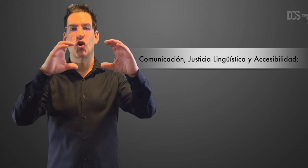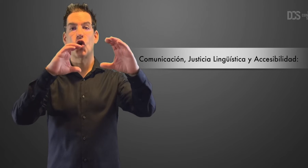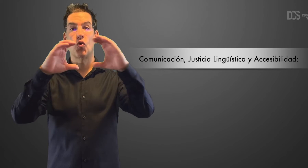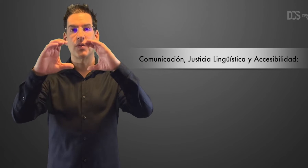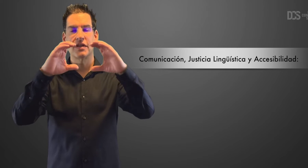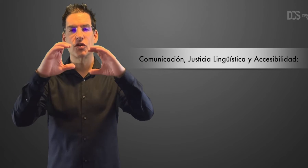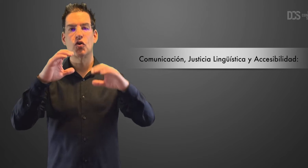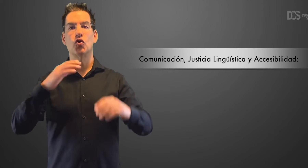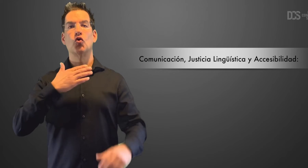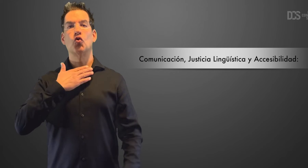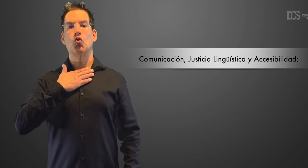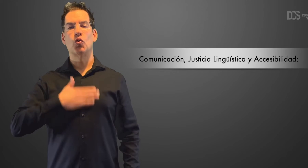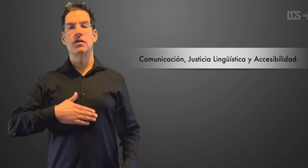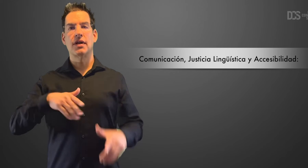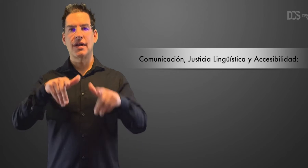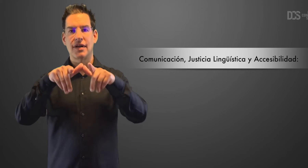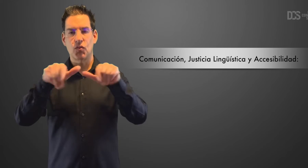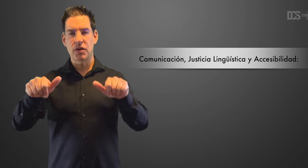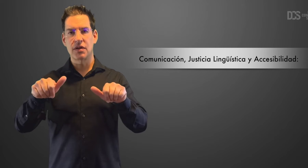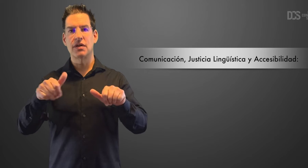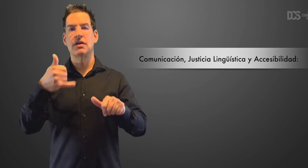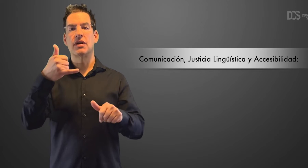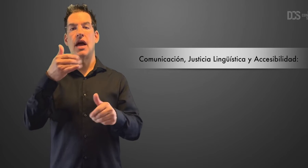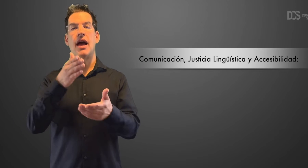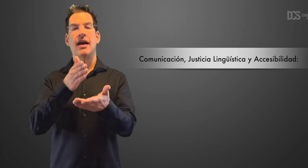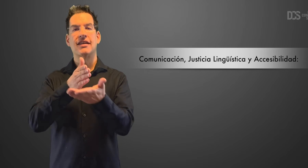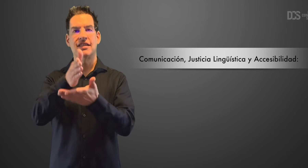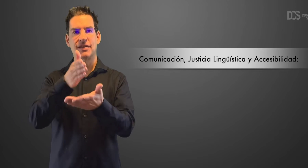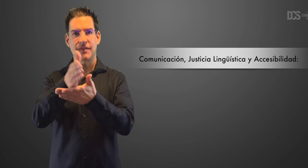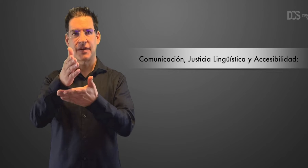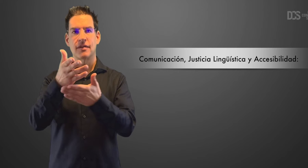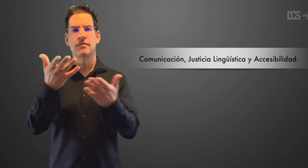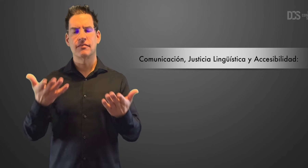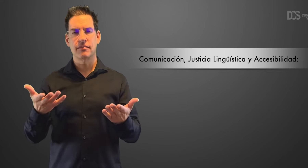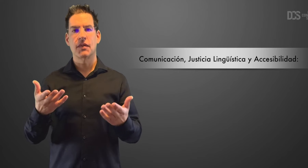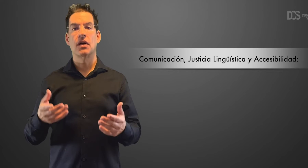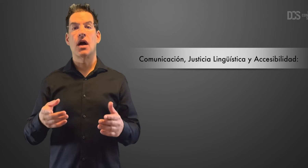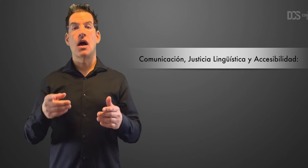Comunicación, Justicia Lingüística y Accesibilidad: